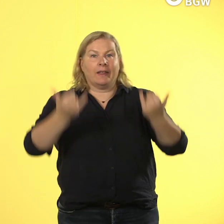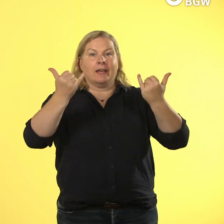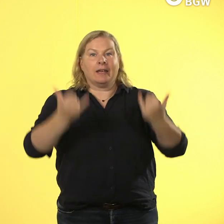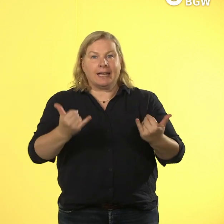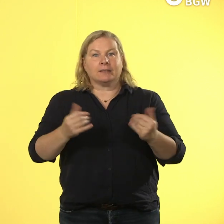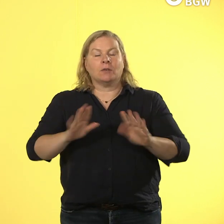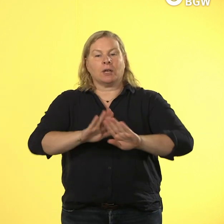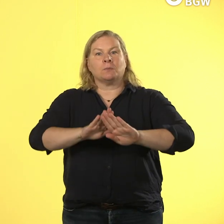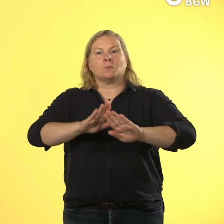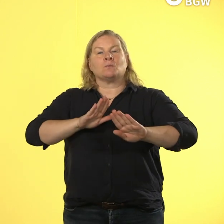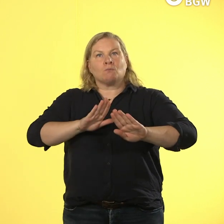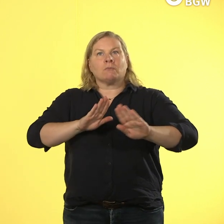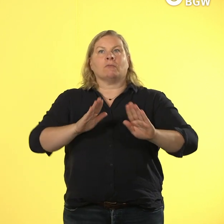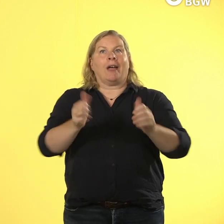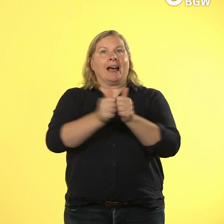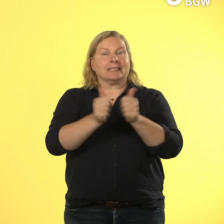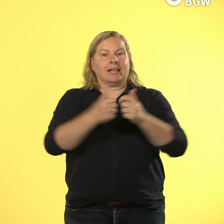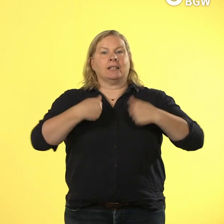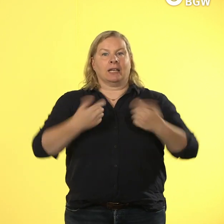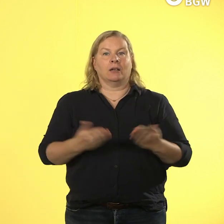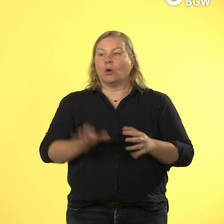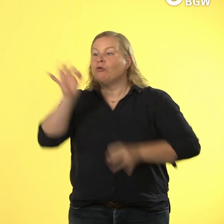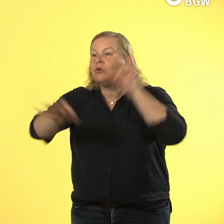Das ist mir ein völliges Rätsel, wie das gehen soll. Dazu bin ich zu gestresst, und wir alle.